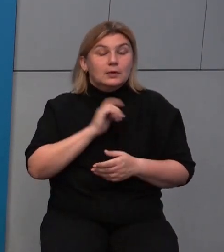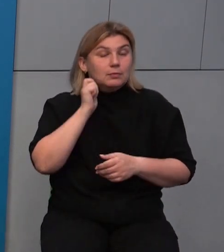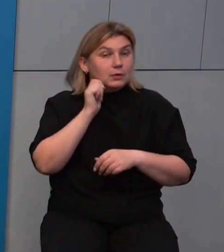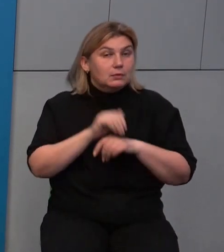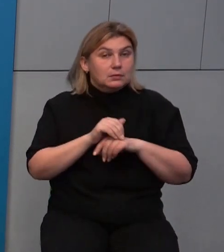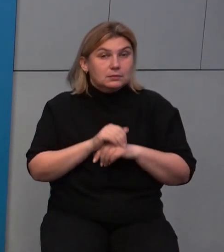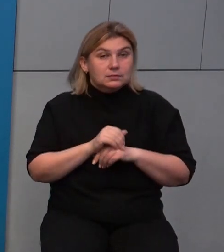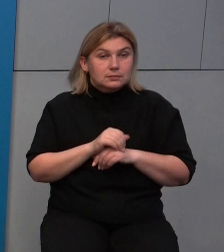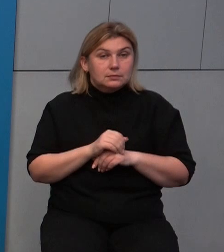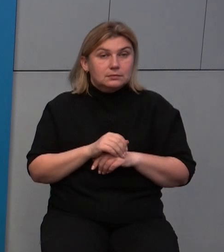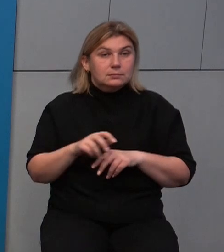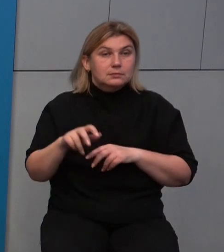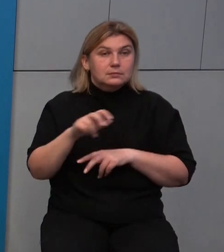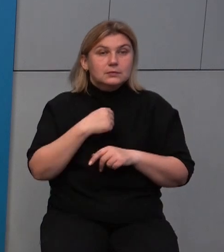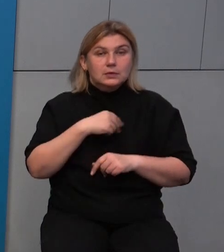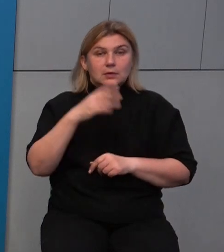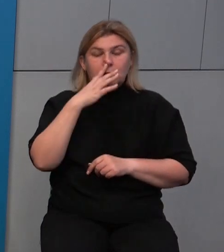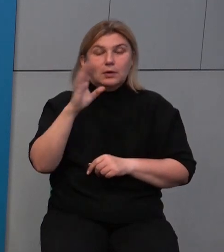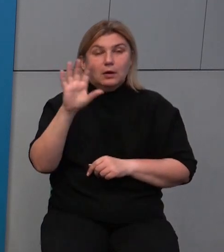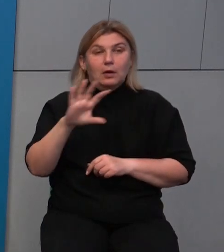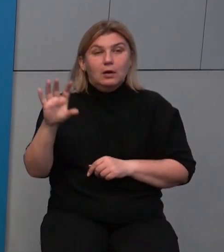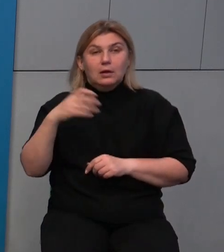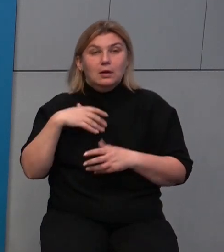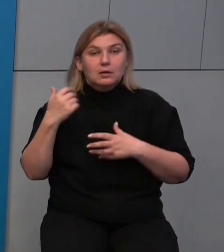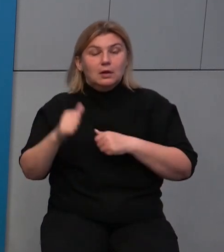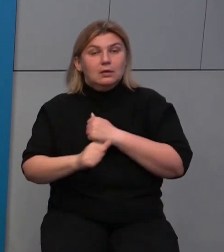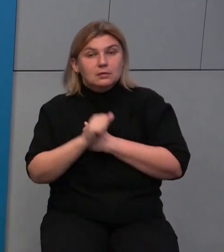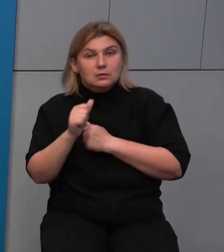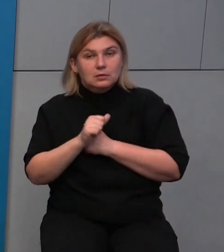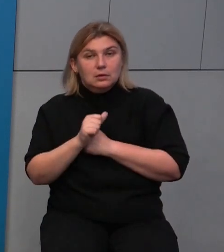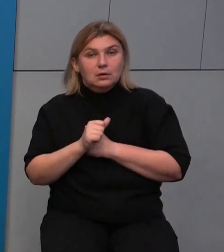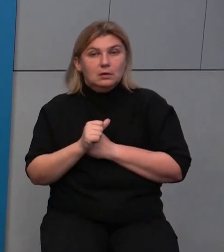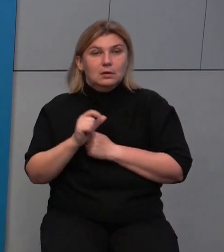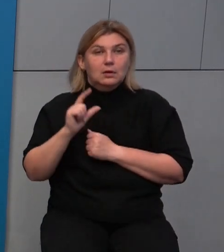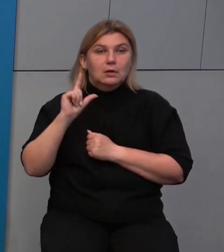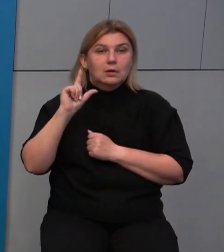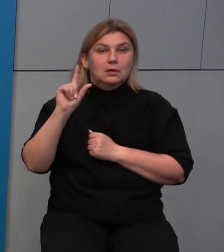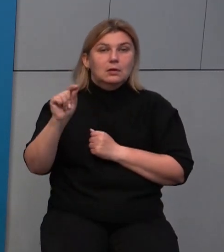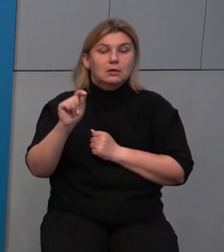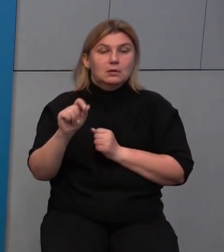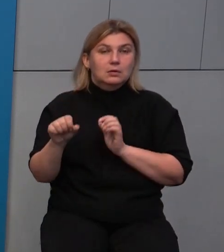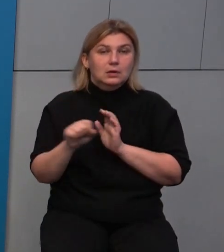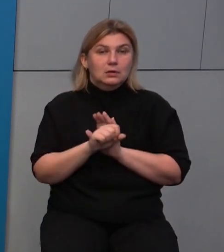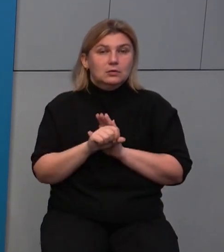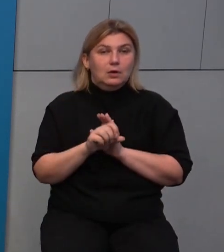Ponieważ ja nie mogłam oglądać, bo jak tylko chciałam jakieś dokumenty, to one szły do konserwacji.